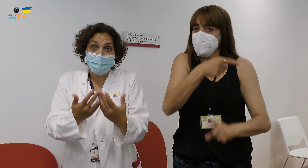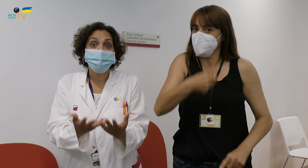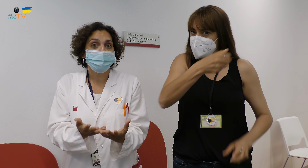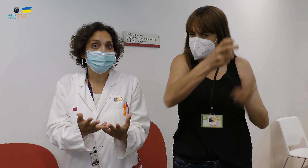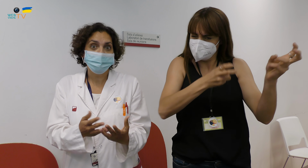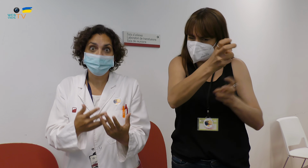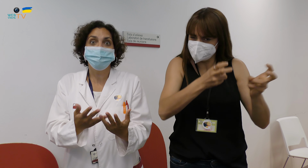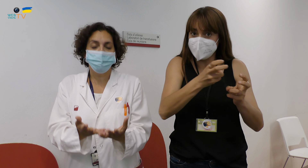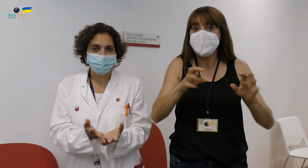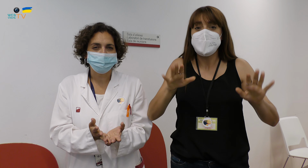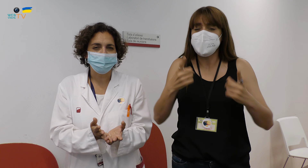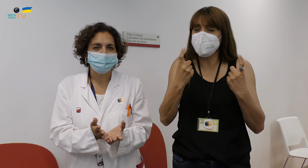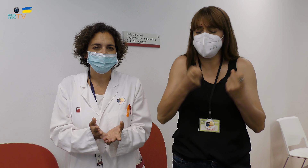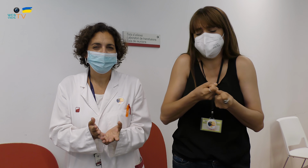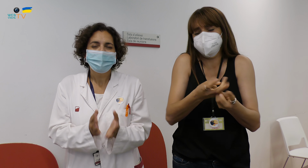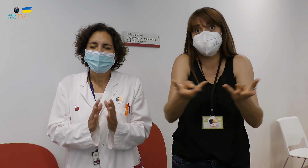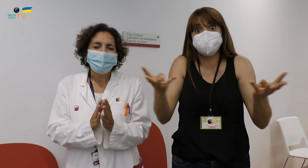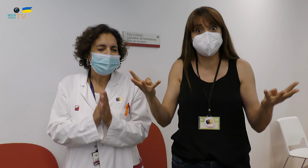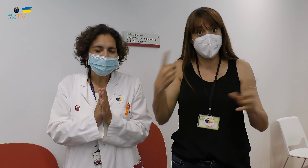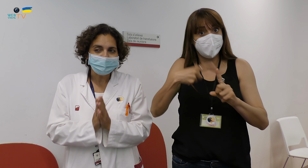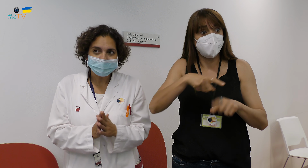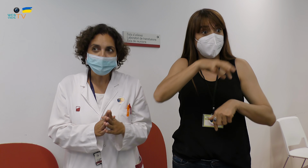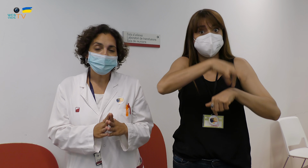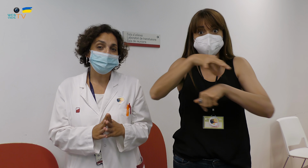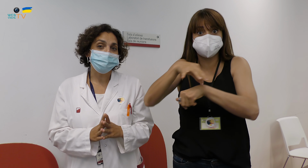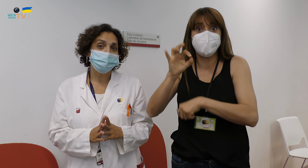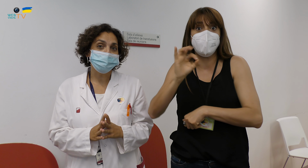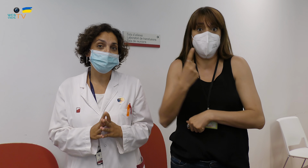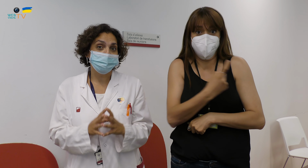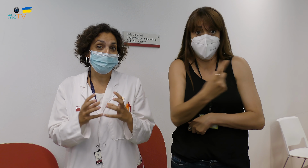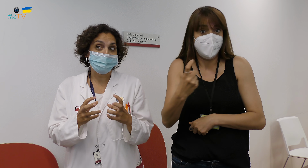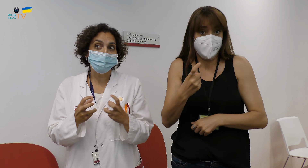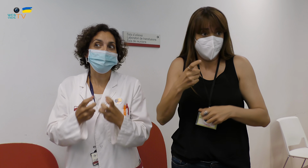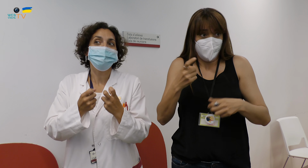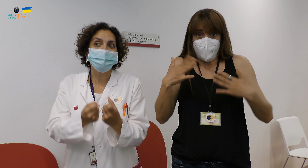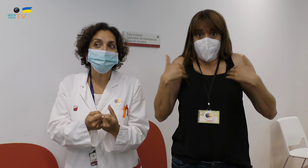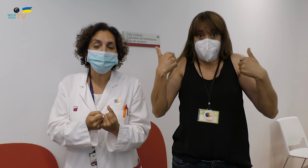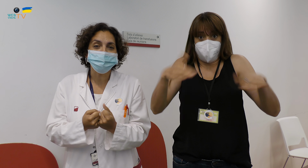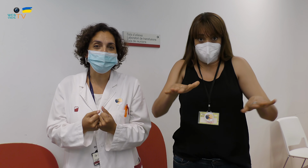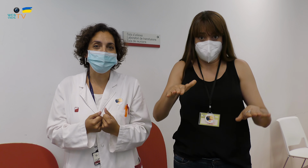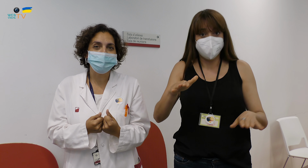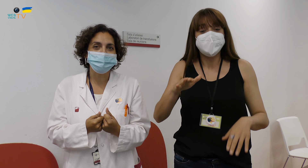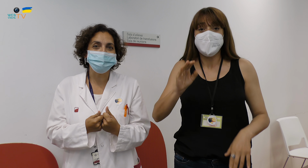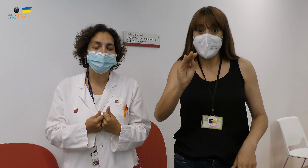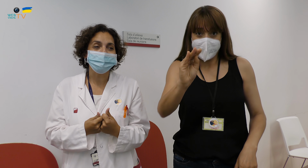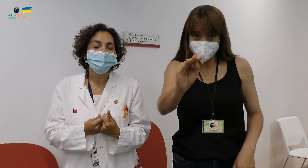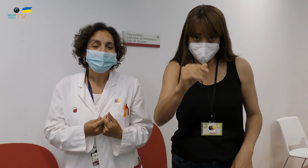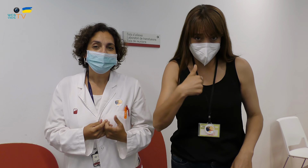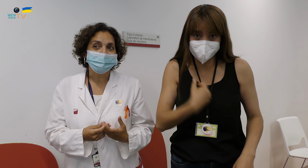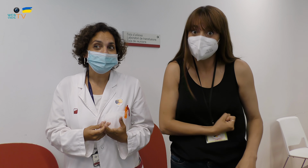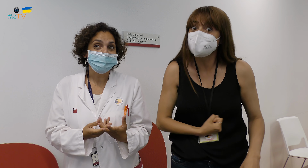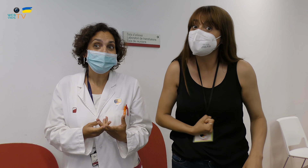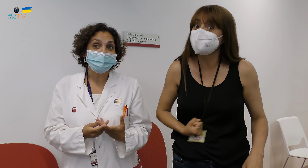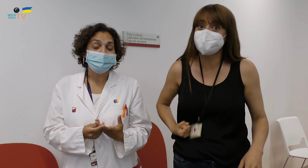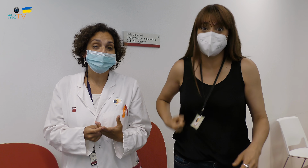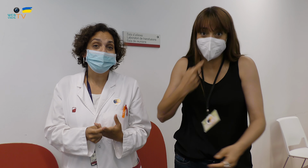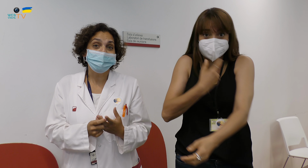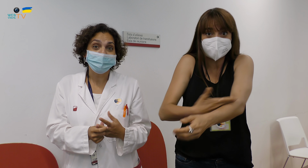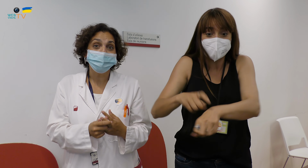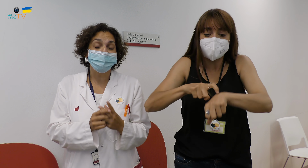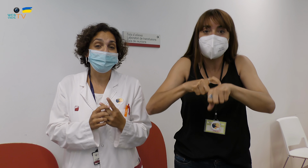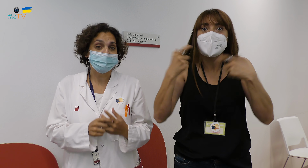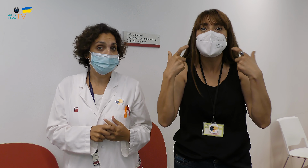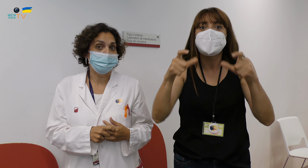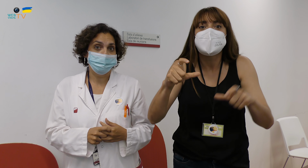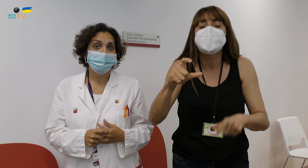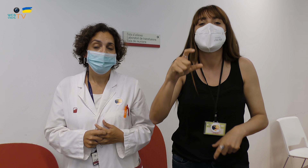perquè hi ha pacients de tots els tipus. La ideal per nosaltres i la que perseguim amb més necessitat és el 0-.